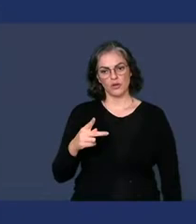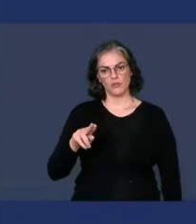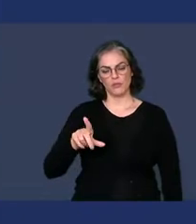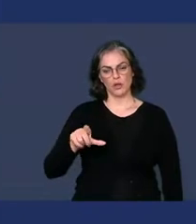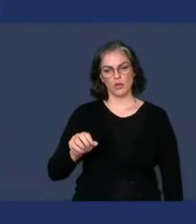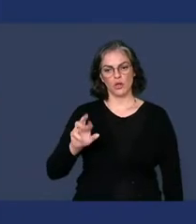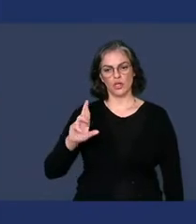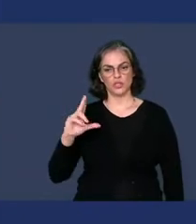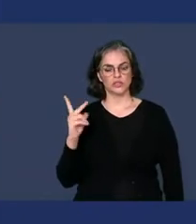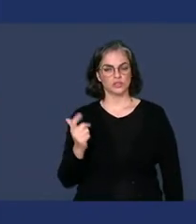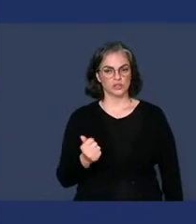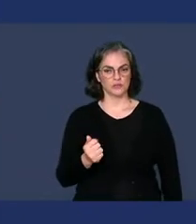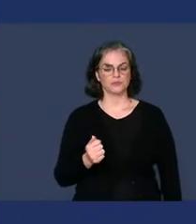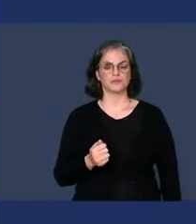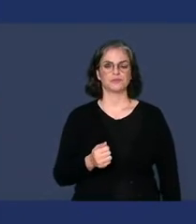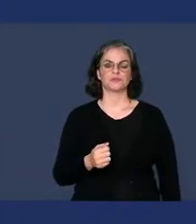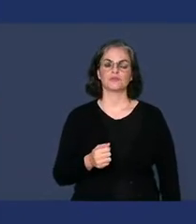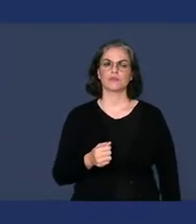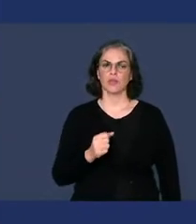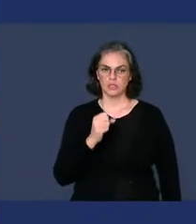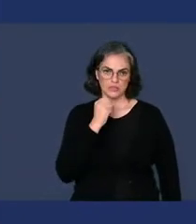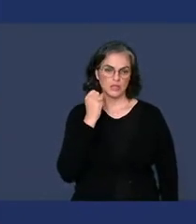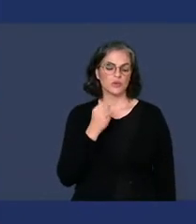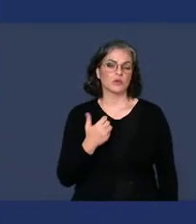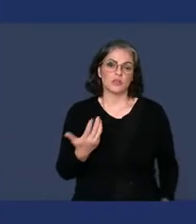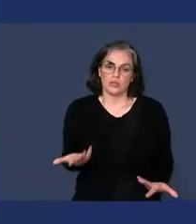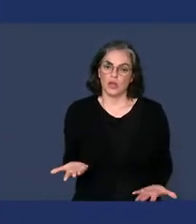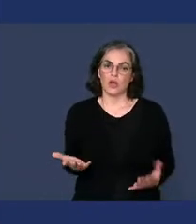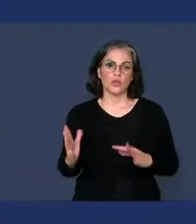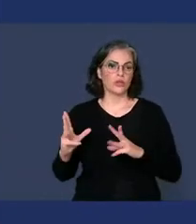LÍDER DO GOVERNO, O SENADOR EDUARDO GOMES, AUTOR DA LEI, SENADOR PAULO ROCHA E FOI APROVADO POR UNANIMIDADE ,